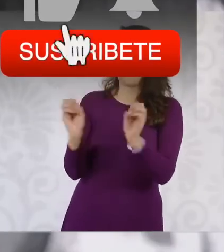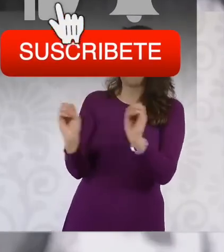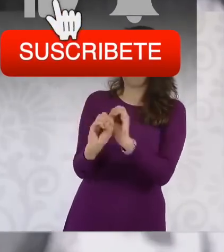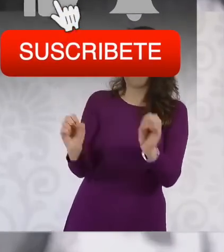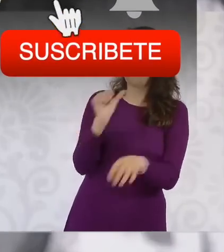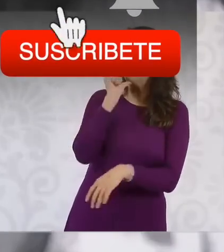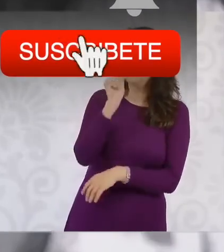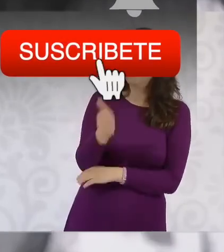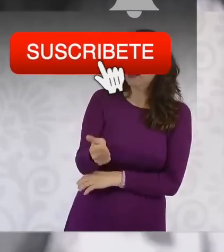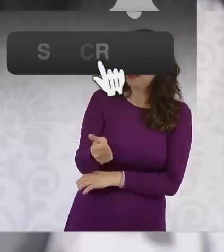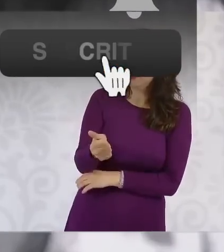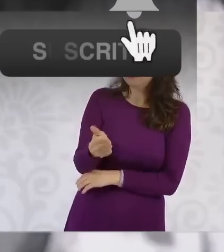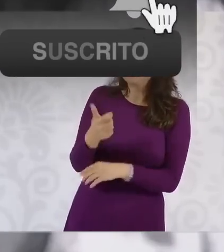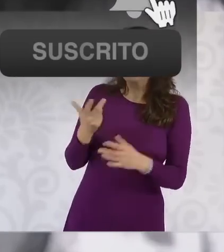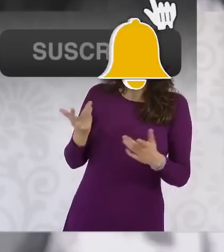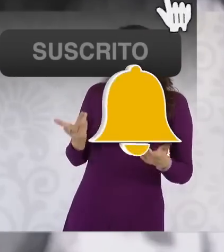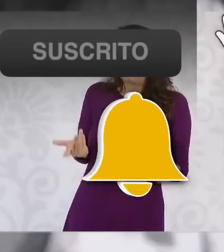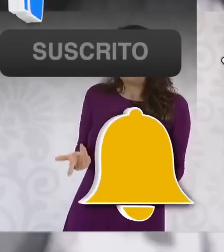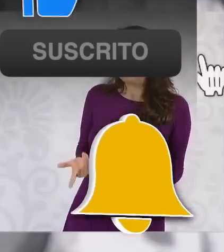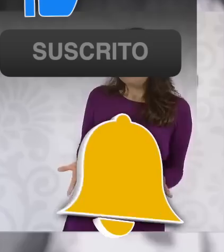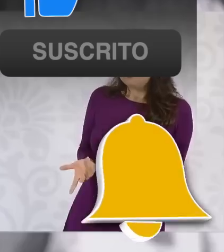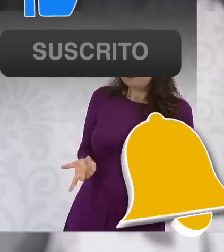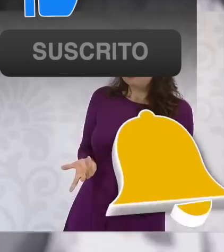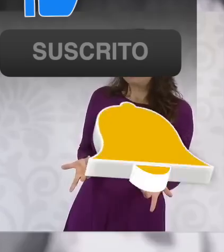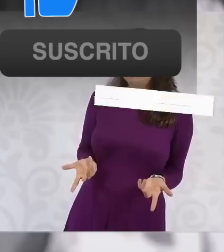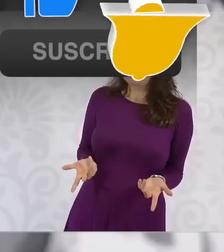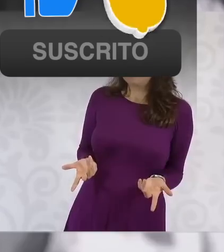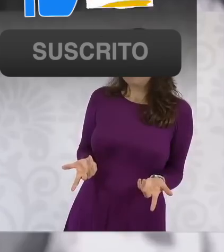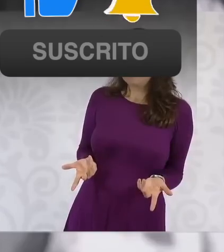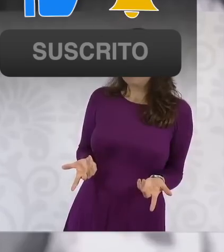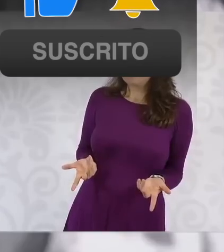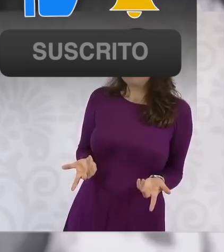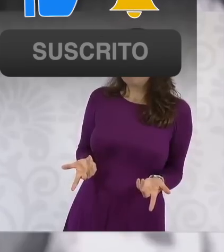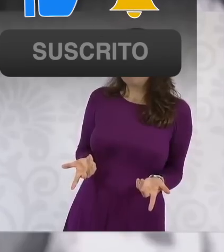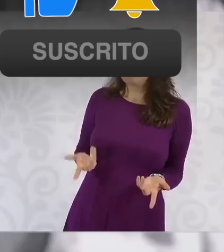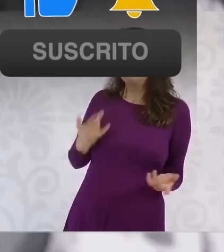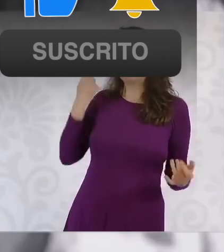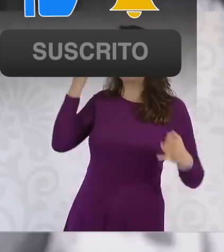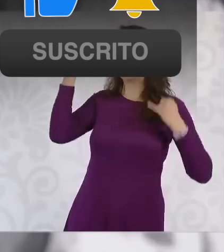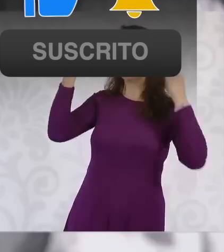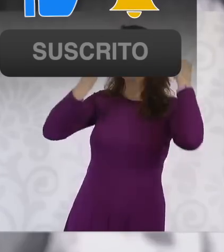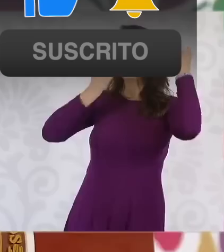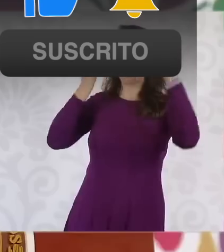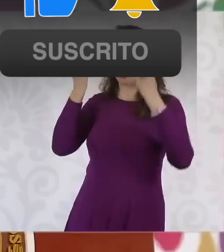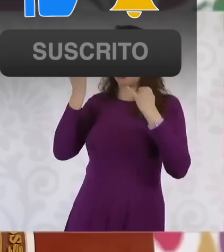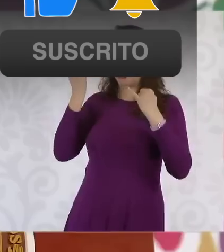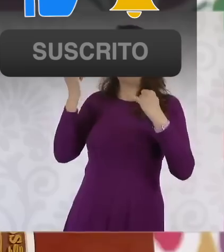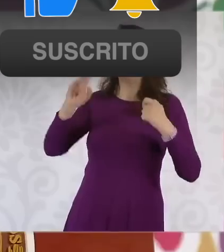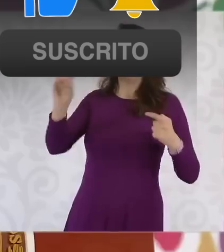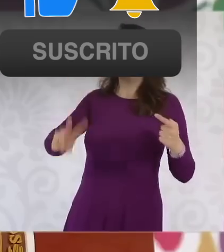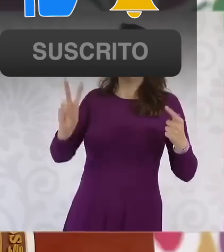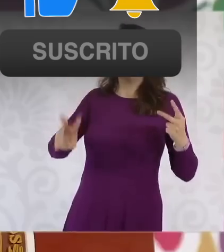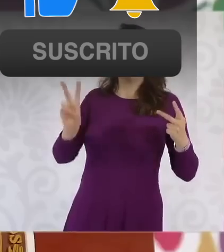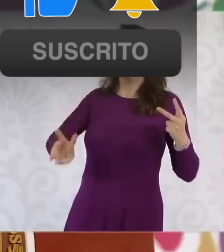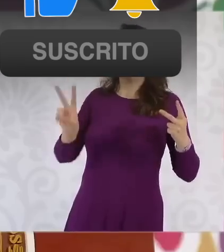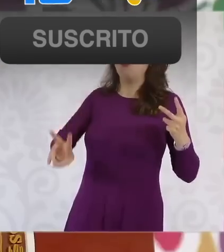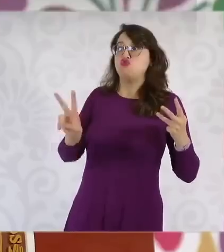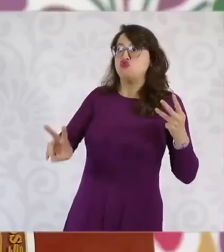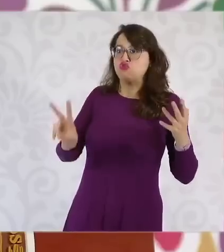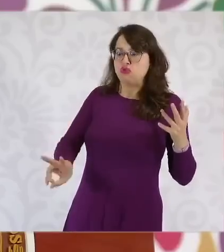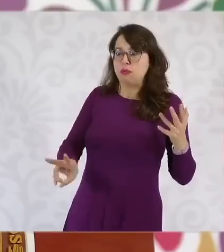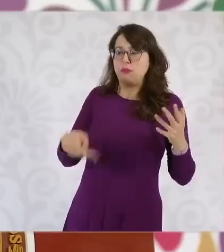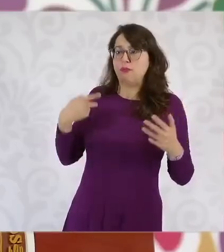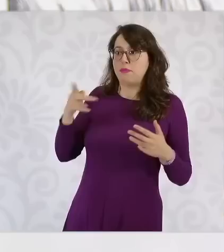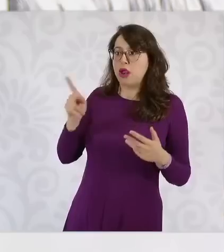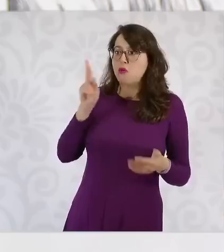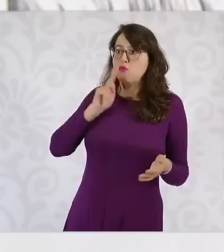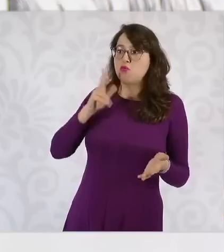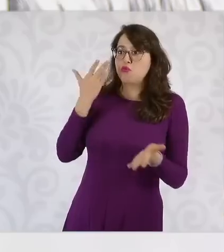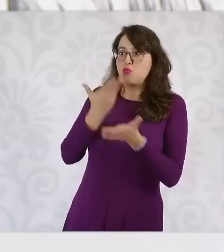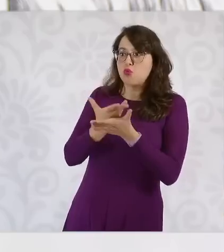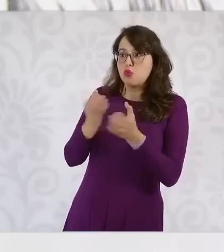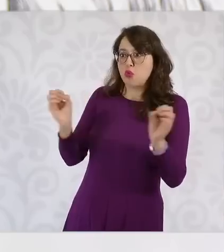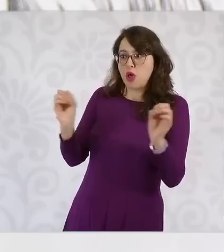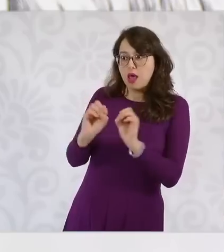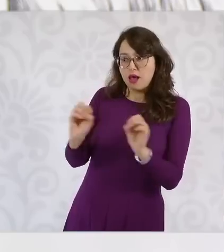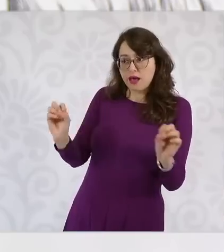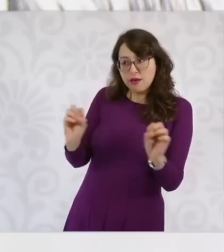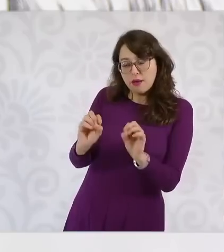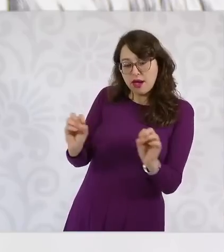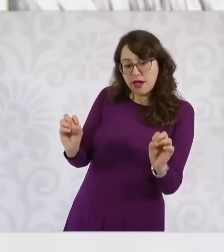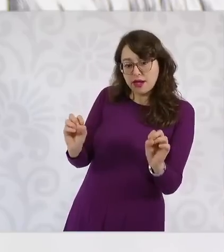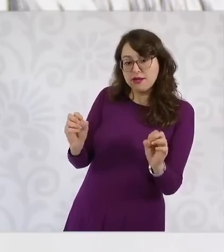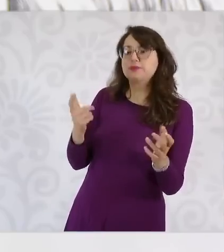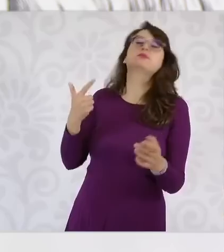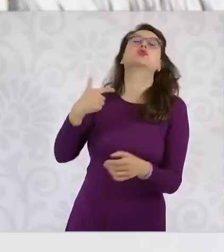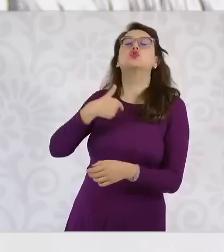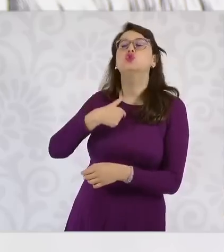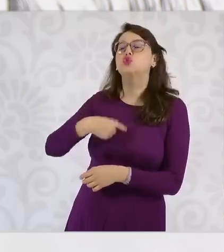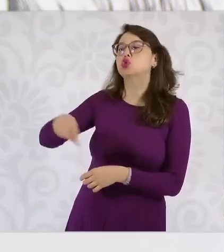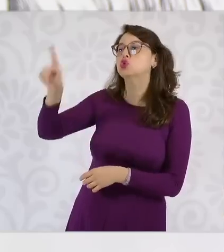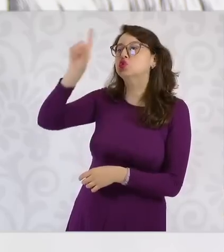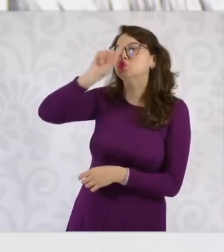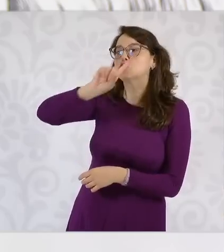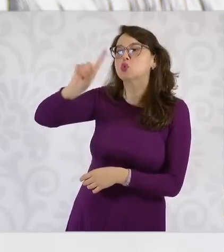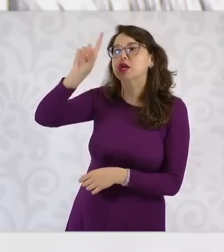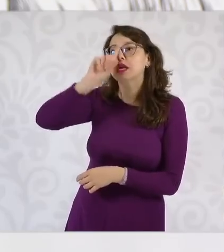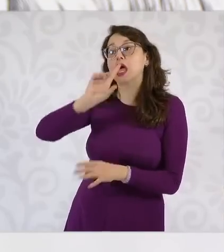hacen aseveraciones pues que tienen que tener sustento entonces lo que te sugiero si quieres